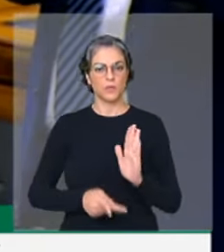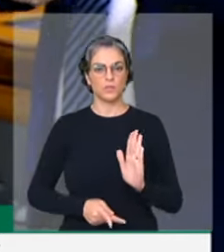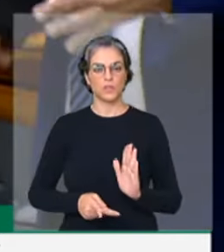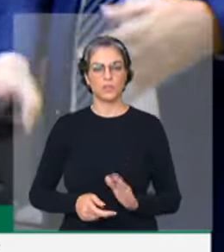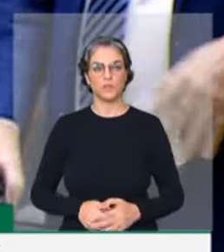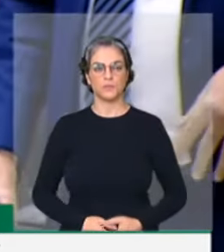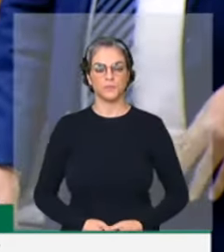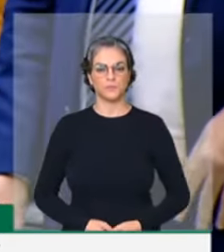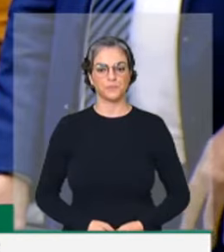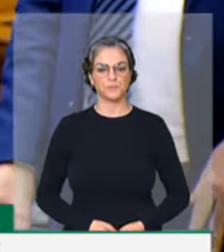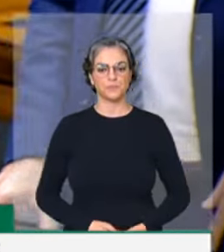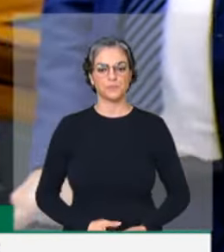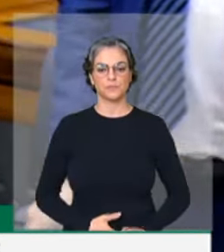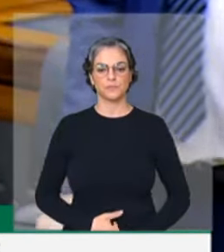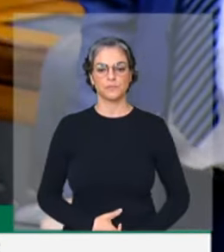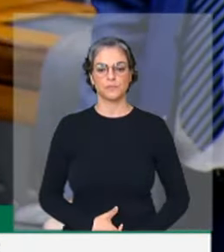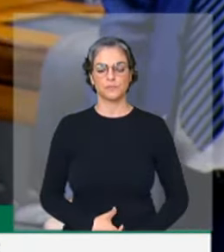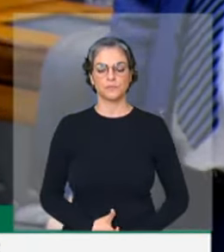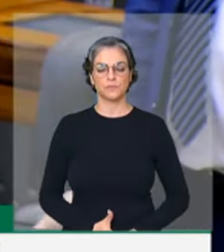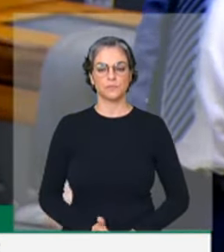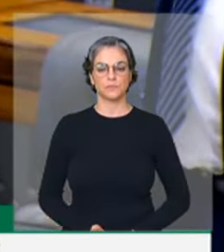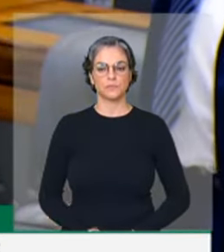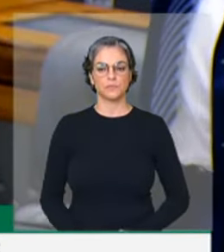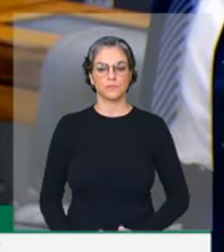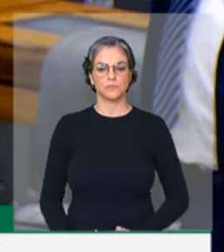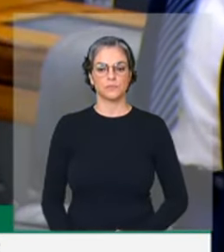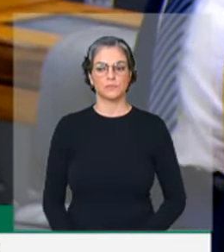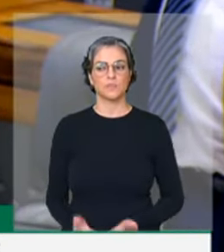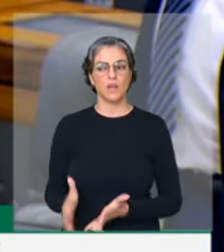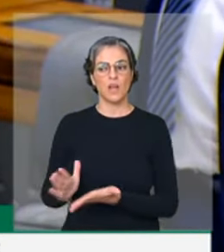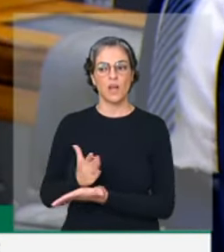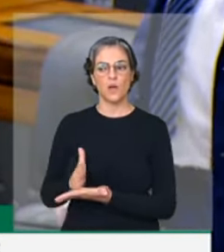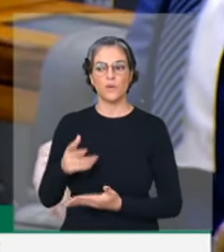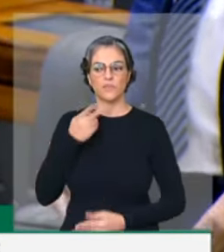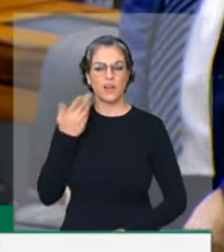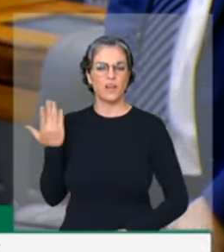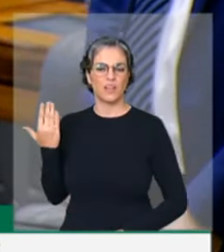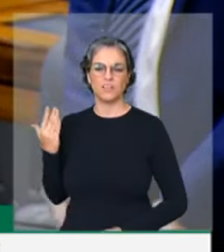ANTECEDERAM ESSE PROJETO TEM O OBJETIVO... CRIAR MAIS LEITOS NESSE MOMENTO AO PODER DISPONIBILIZAR A COMPRA DE